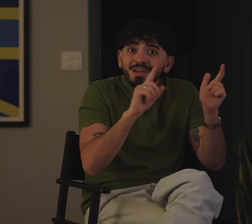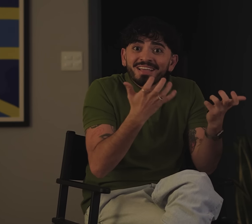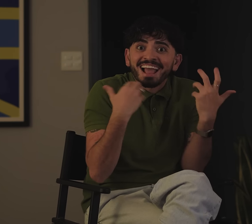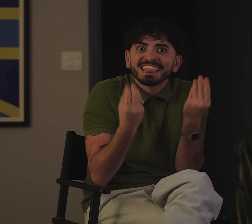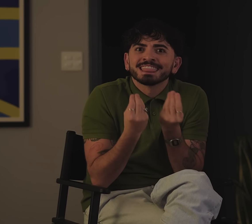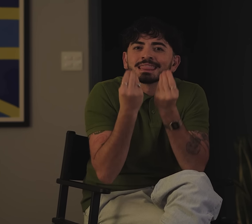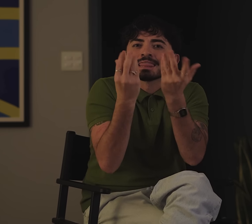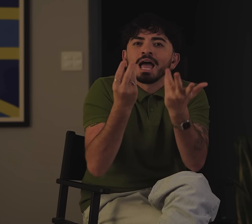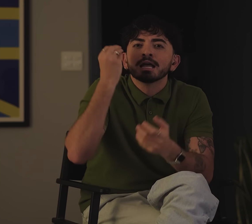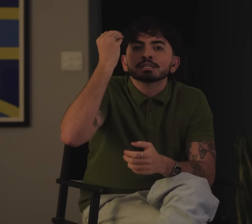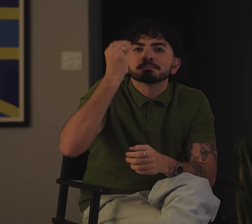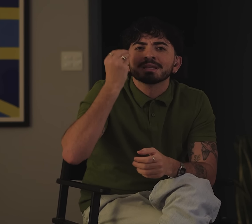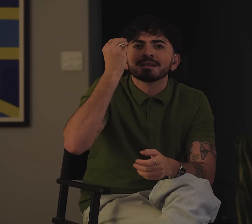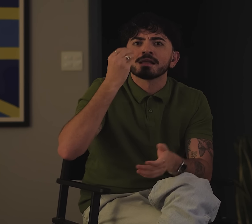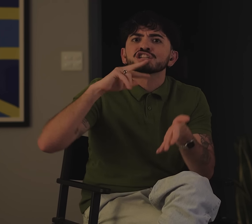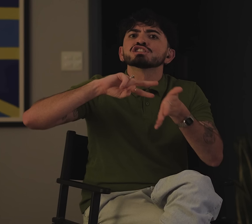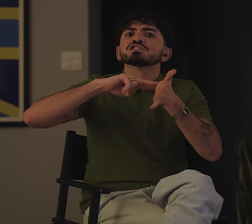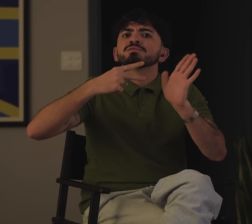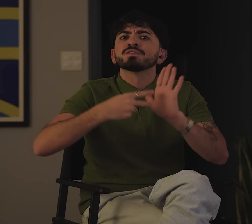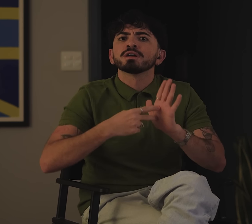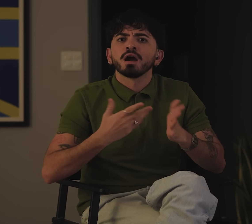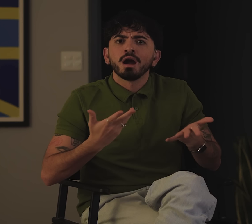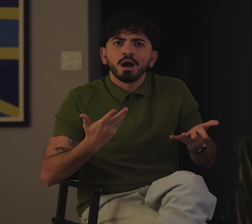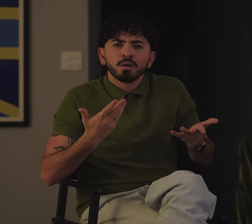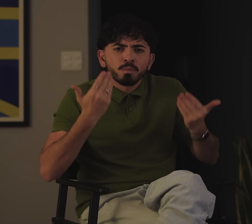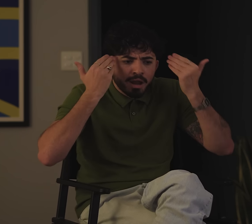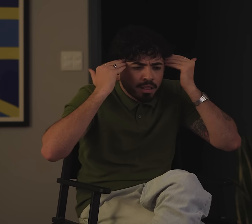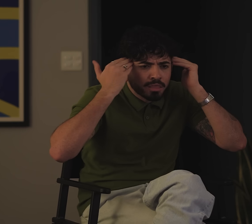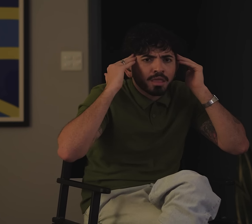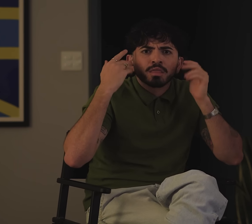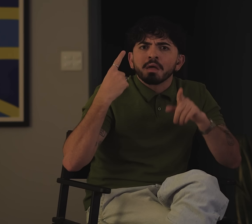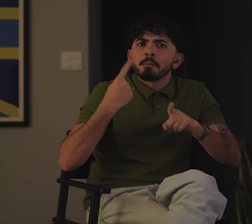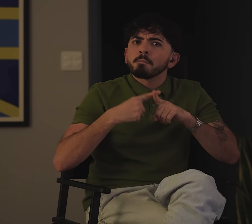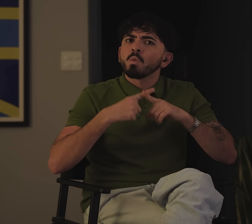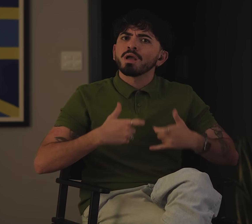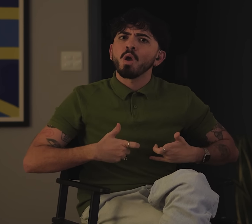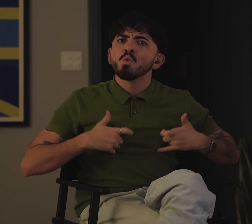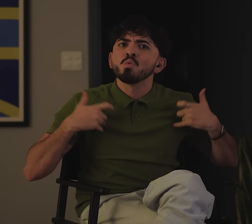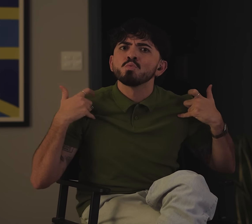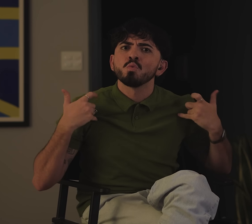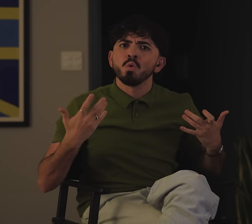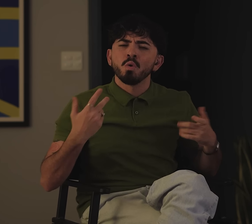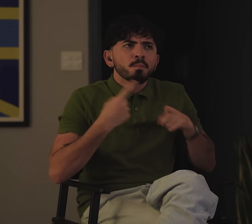Queremos que vocês tenham uma experiência imersiva e entendam o porquê do orgulho de ser uma pessoa surda.